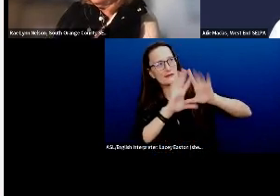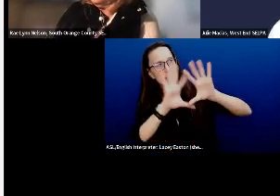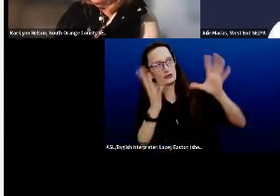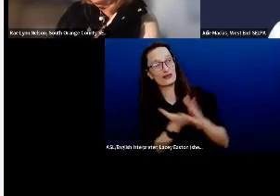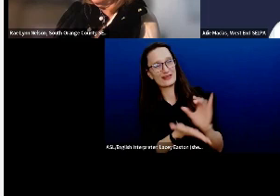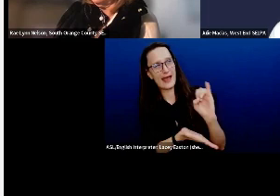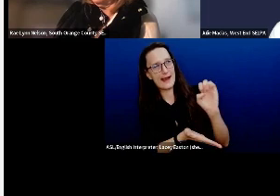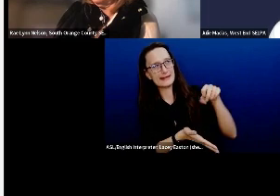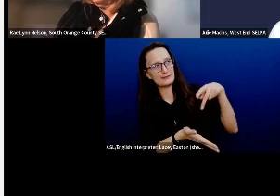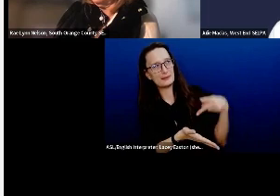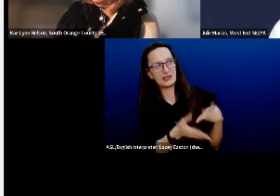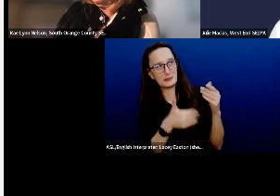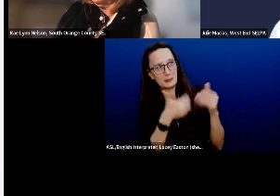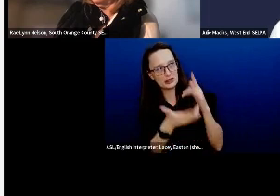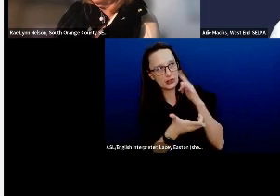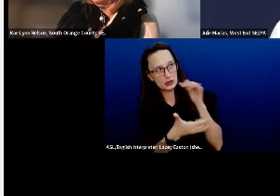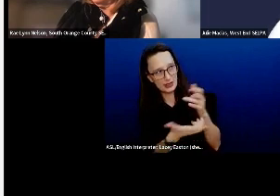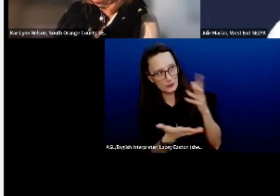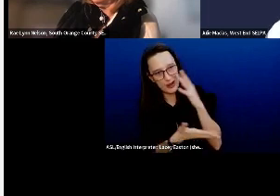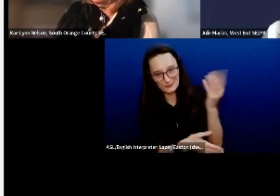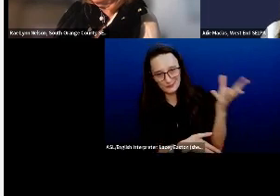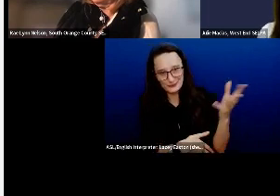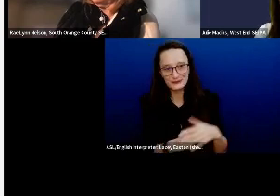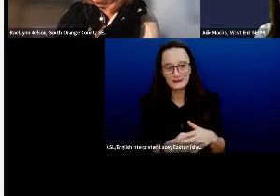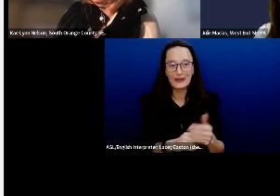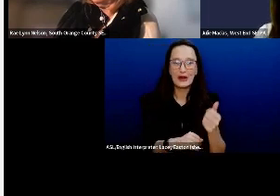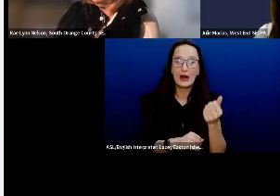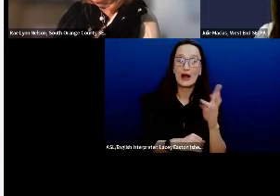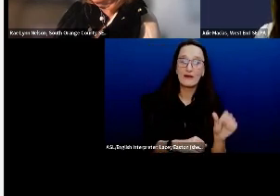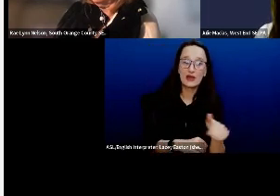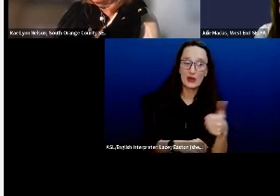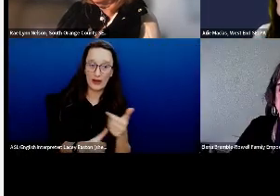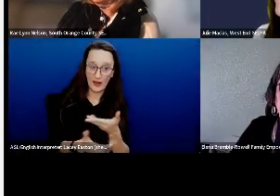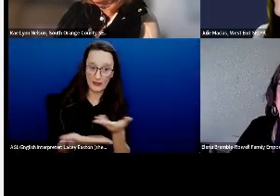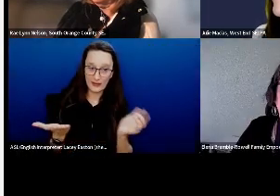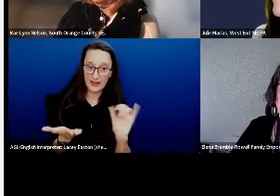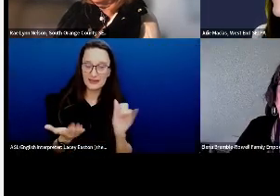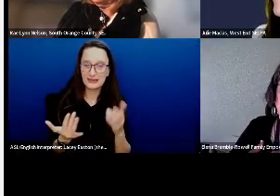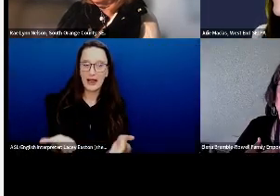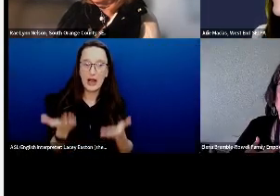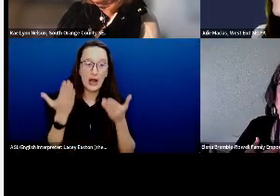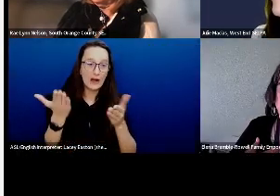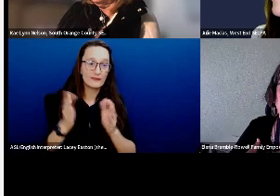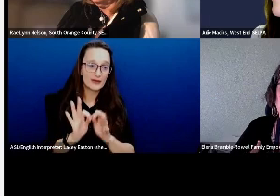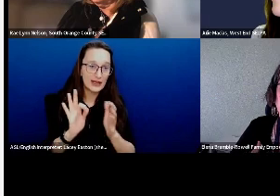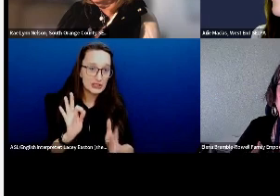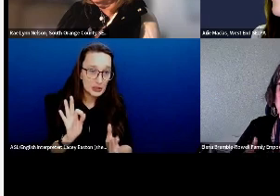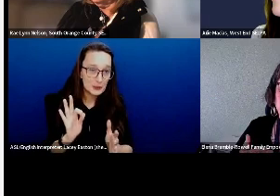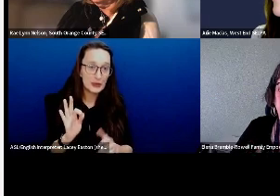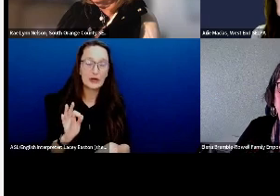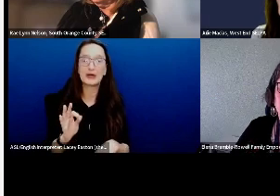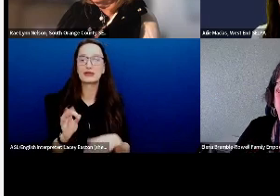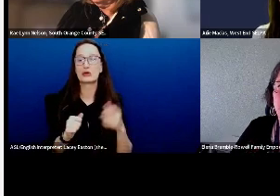cosas, ha habido algunas otras cosas como ofrecer intérpretes o proporcionar